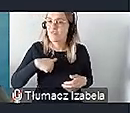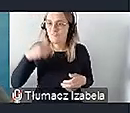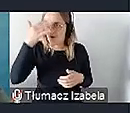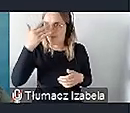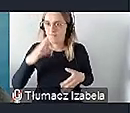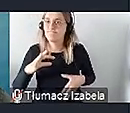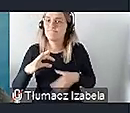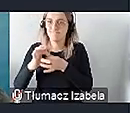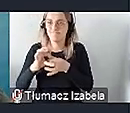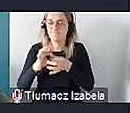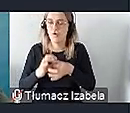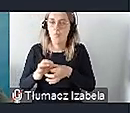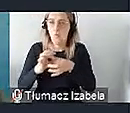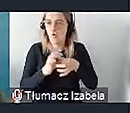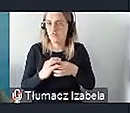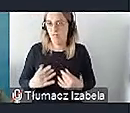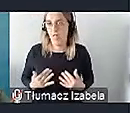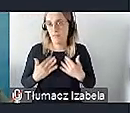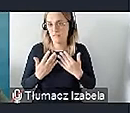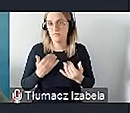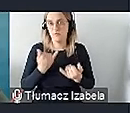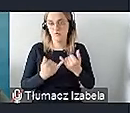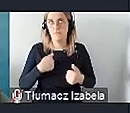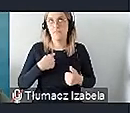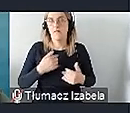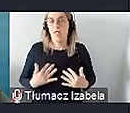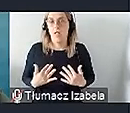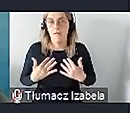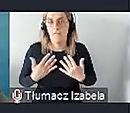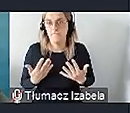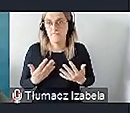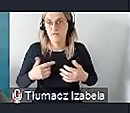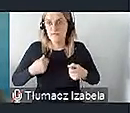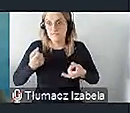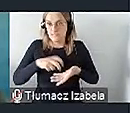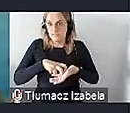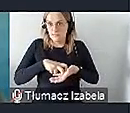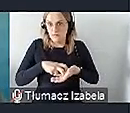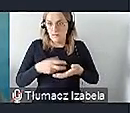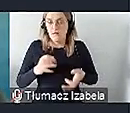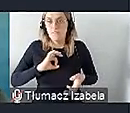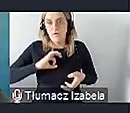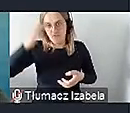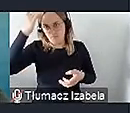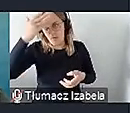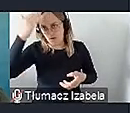Czyli jeżeli jesteśmy w emocjach na przykład lęku i stresu, to nasza wyobraźnia